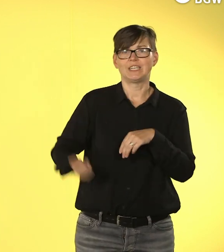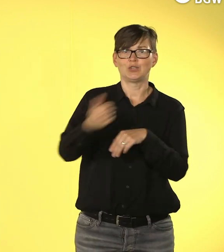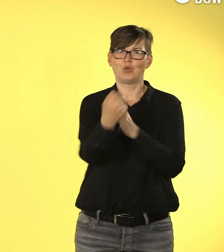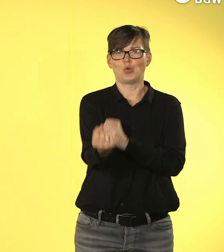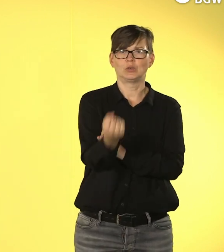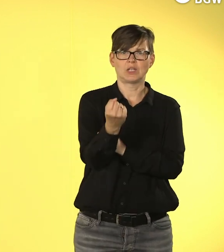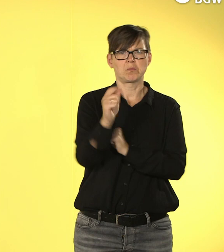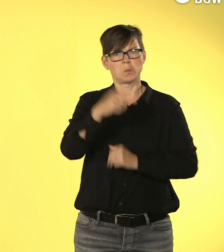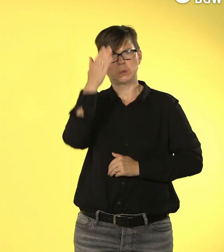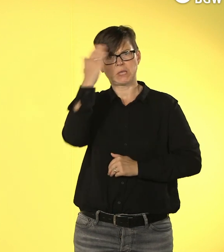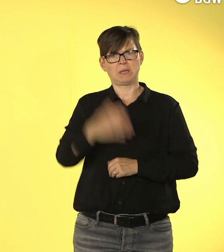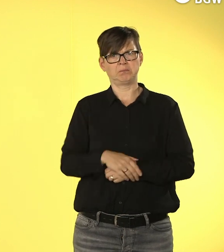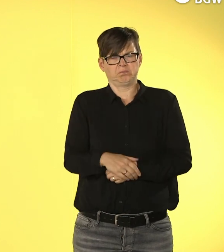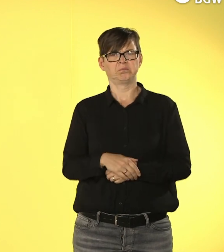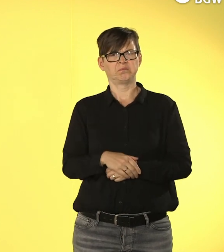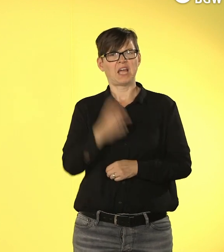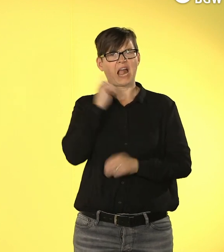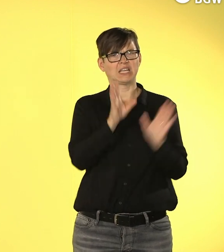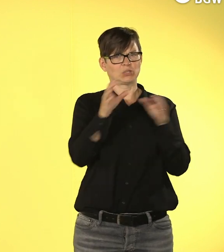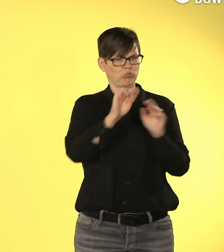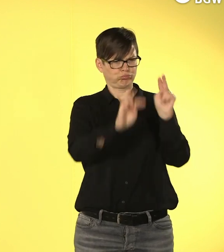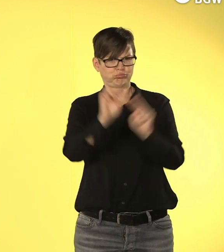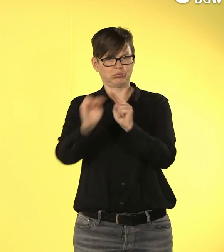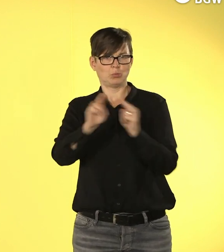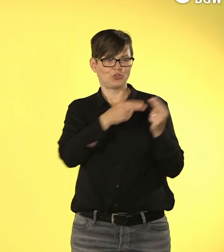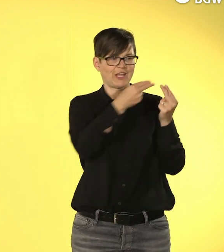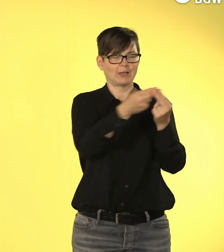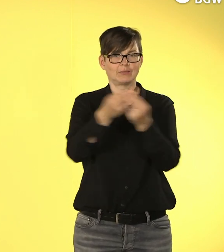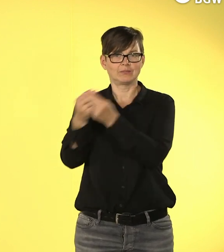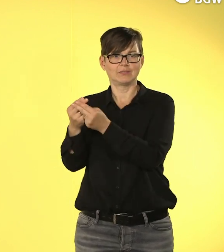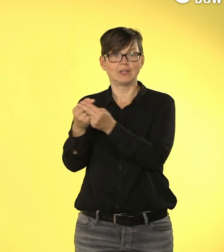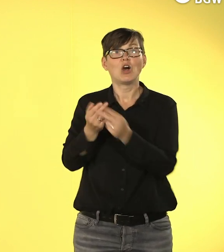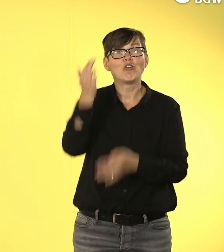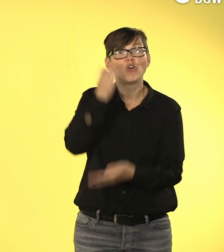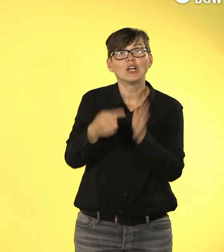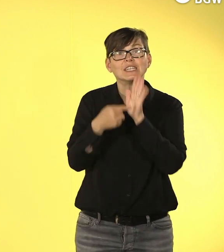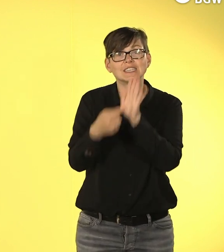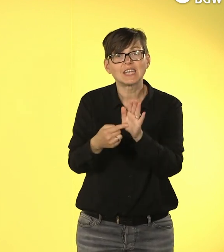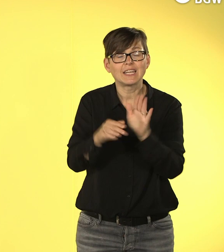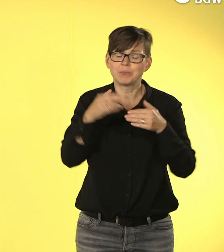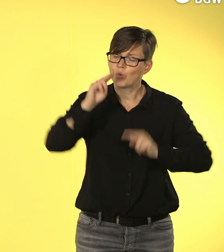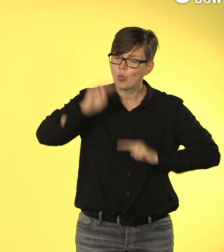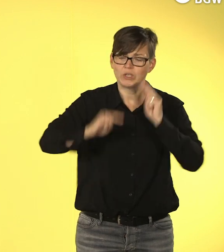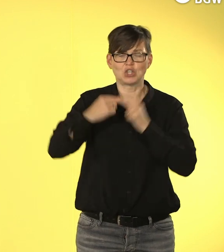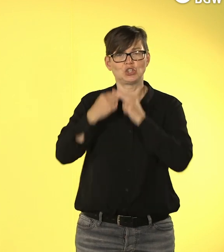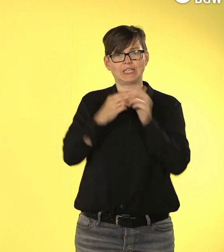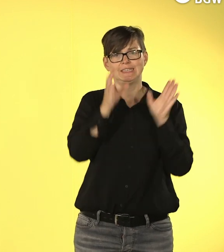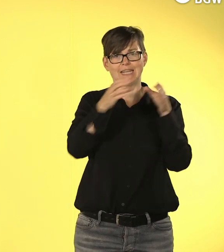Wir haben ja gesehen, es gibt unterschiedliche Generationen. Darum geht es auch: